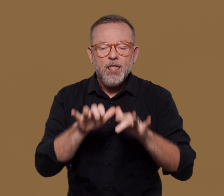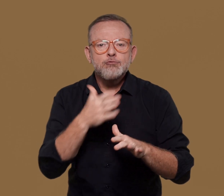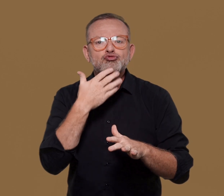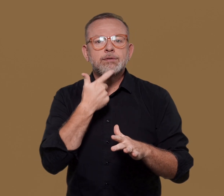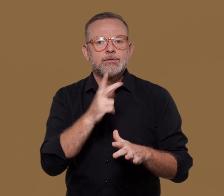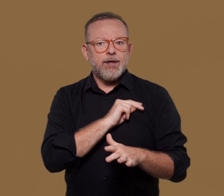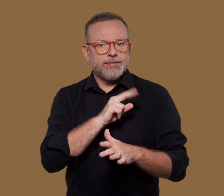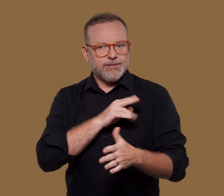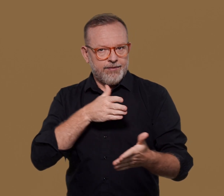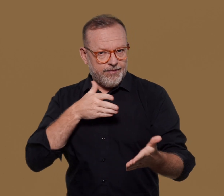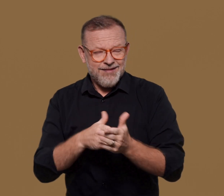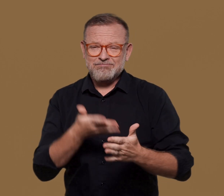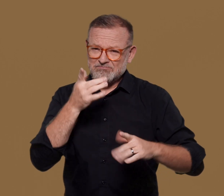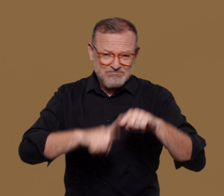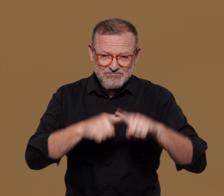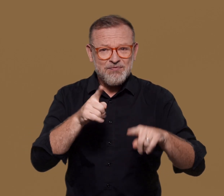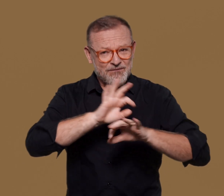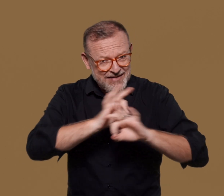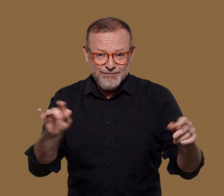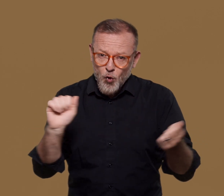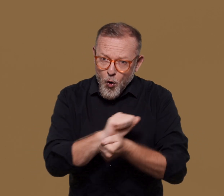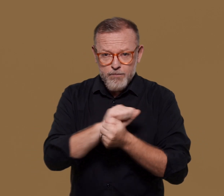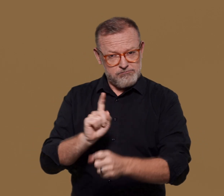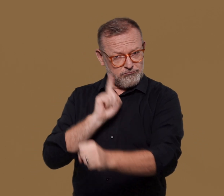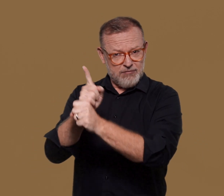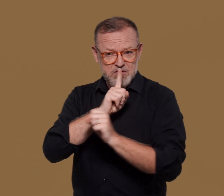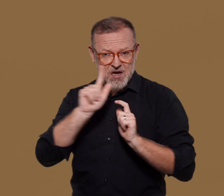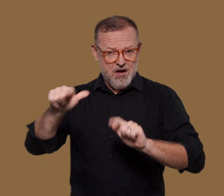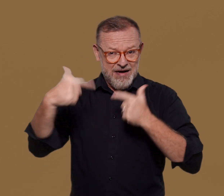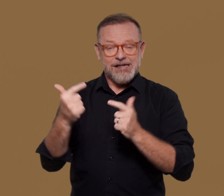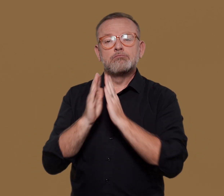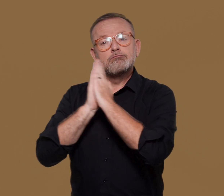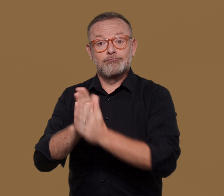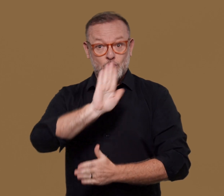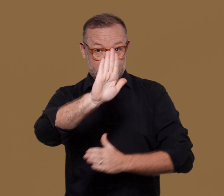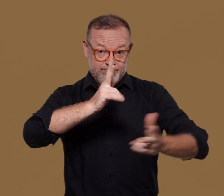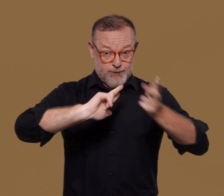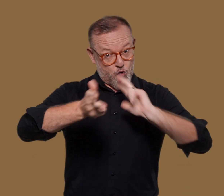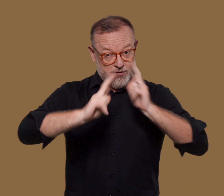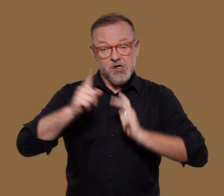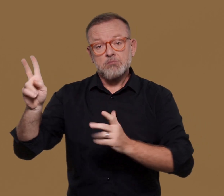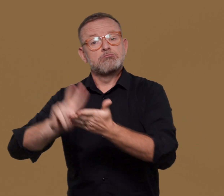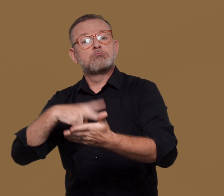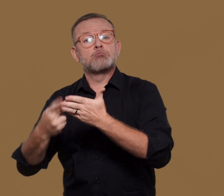Pro napsání emailu mohou neslyšící také využít sociální služby pro překlad. Tlumočnické služby nabízejí překlad ze znakového jazyka do češtiny a naopak